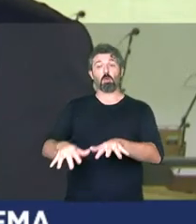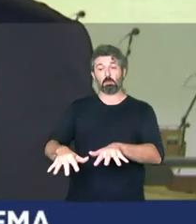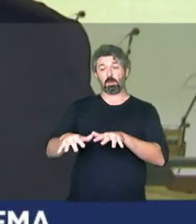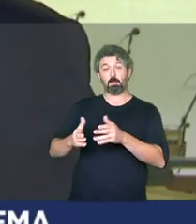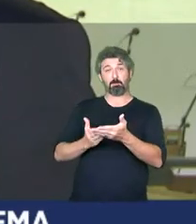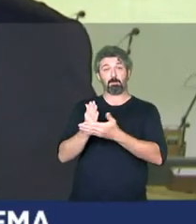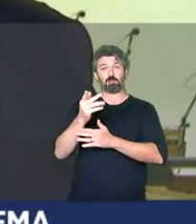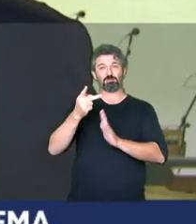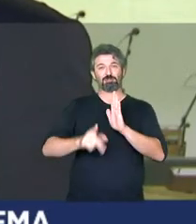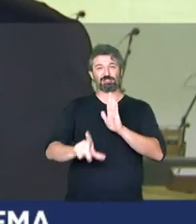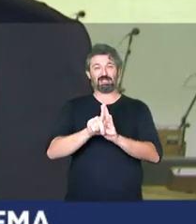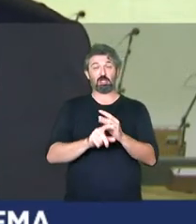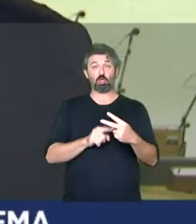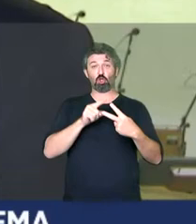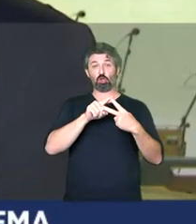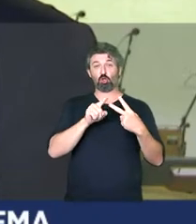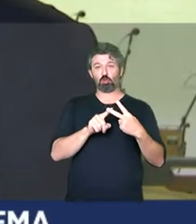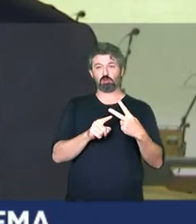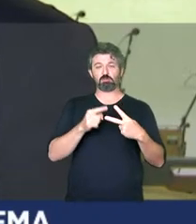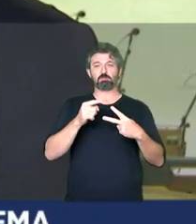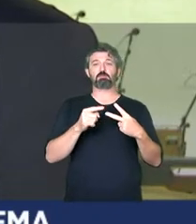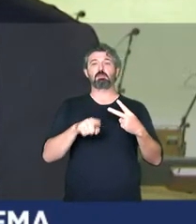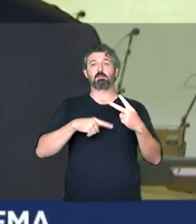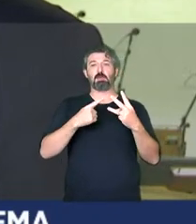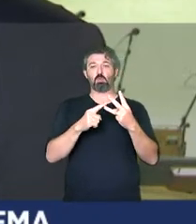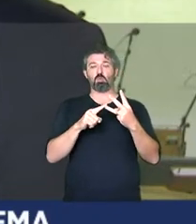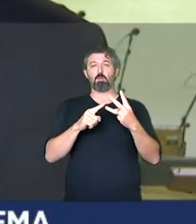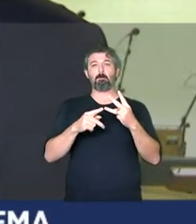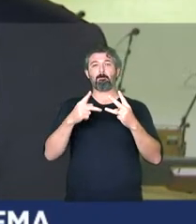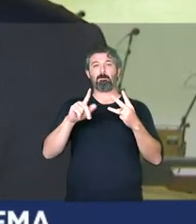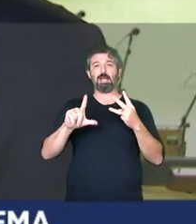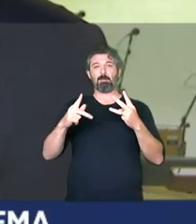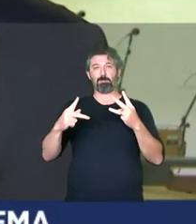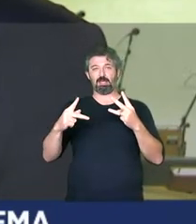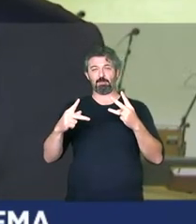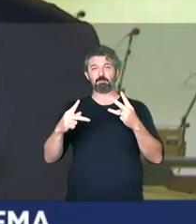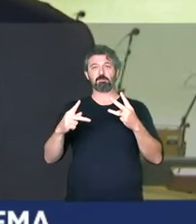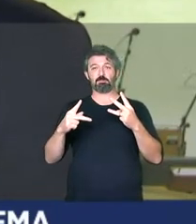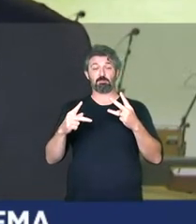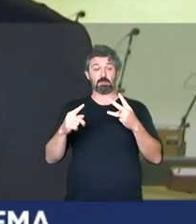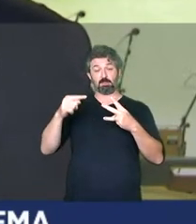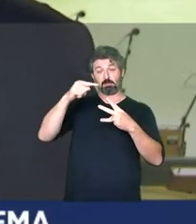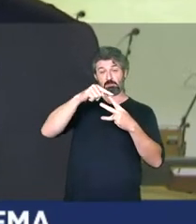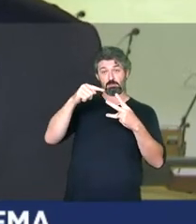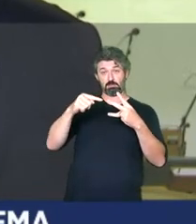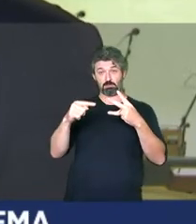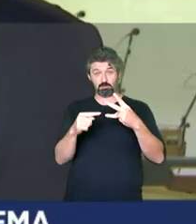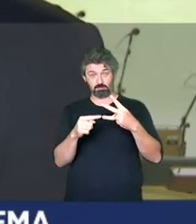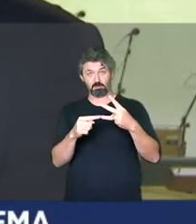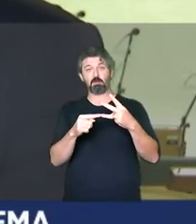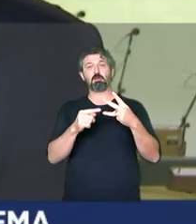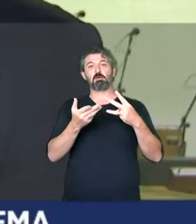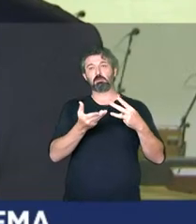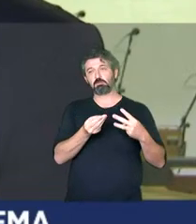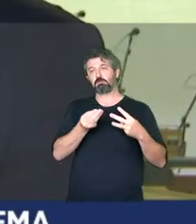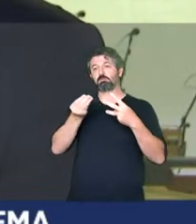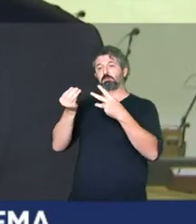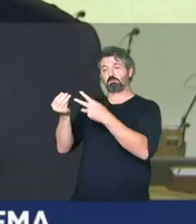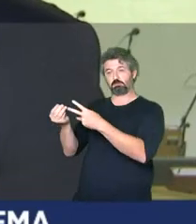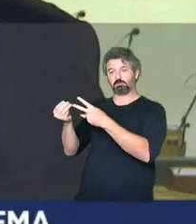DOS DEPUTADOS EM QUE O PLENÁRIO APROVOU DOIS PROJETOS DE LEI E UM PROJETO DE LEI COMPLEMENTAR. ESSES TRÊS PROJETOS SEGUEM PARA A